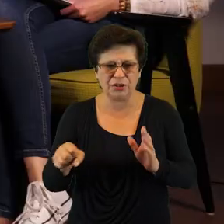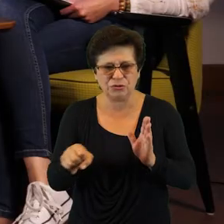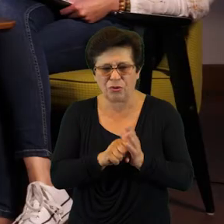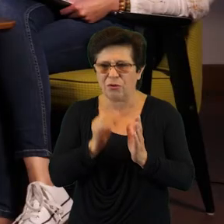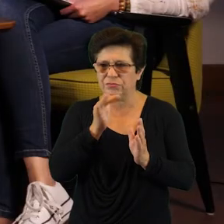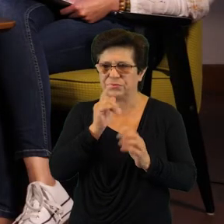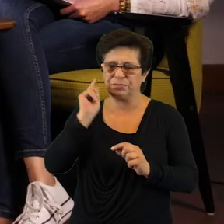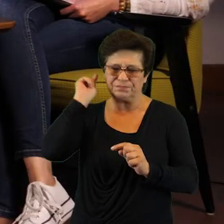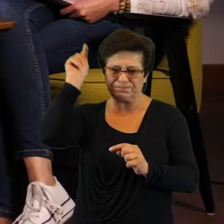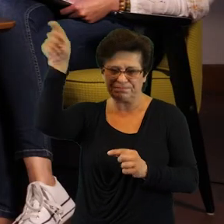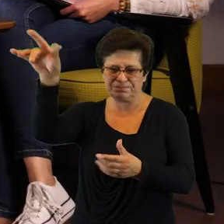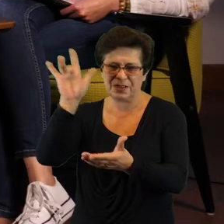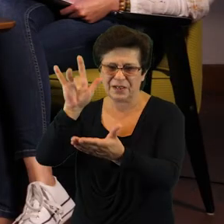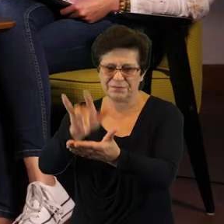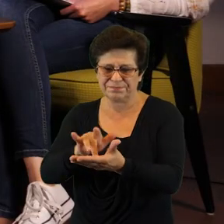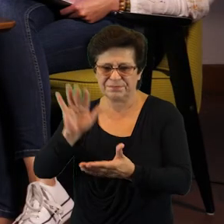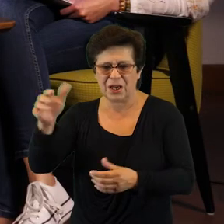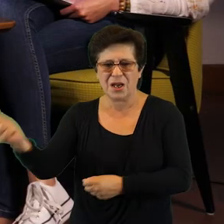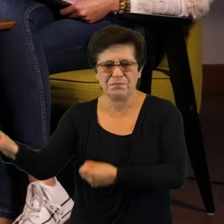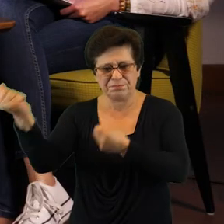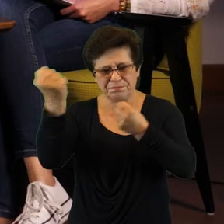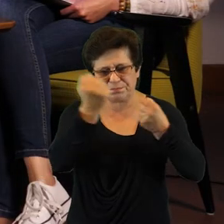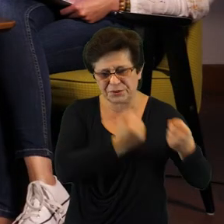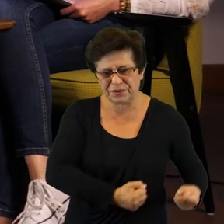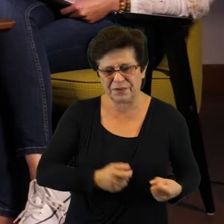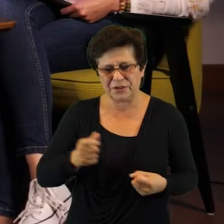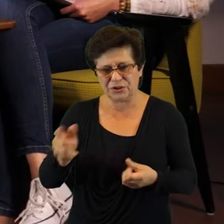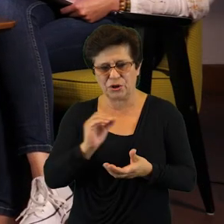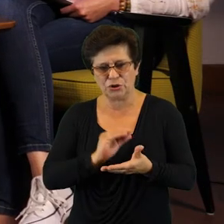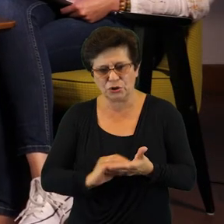do Jerozolimy, do Tel Awiwu i przywieść te ich teksty, oni zrobią z tego wielki numer.